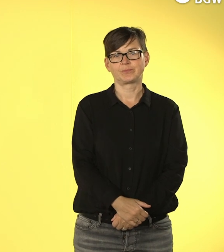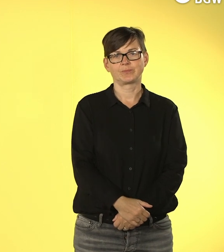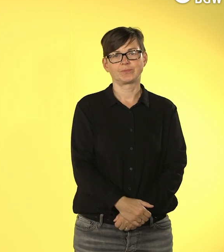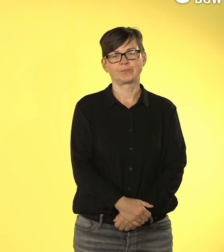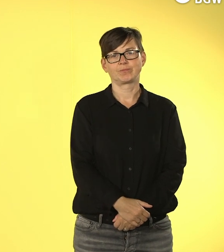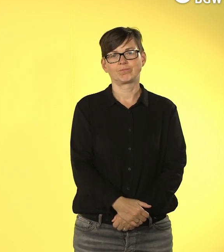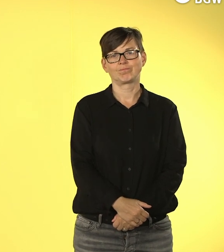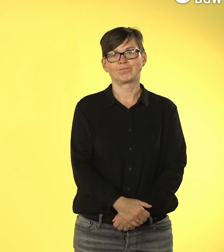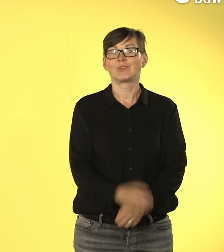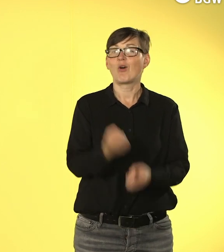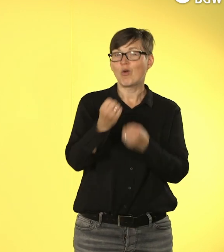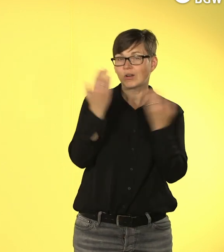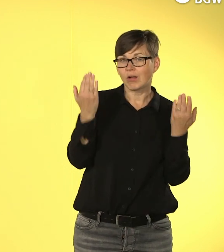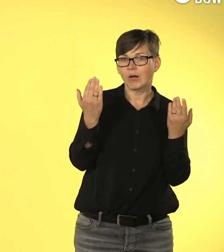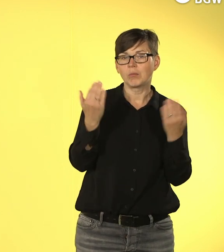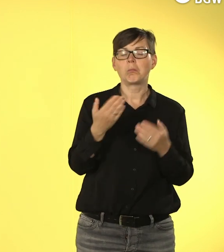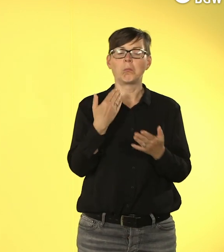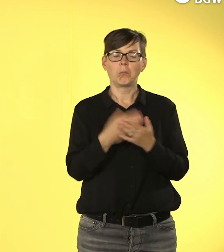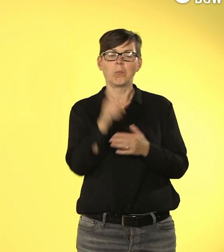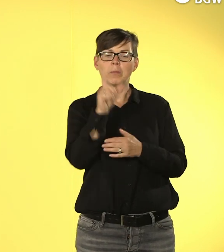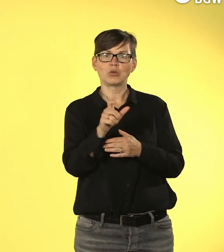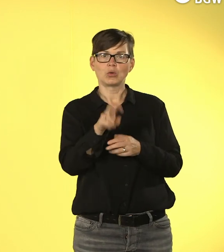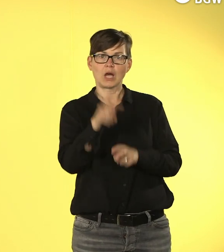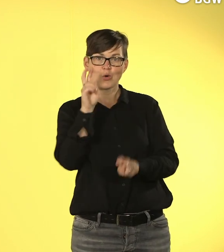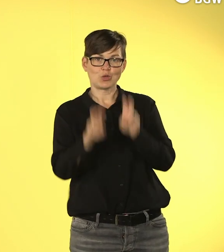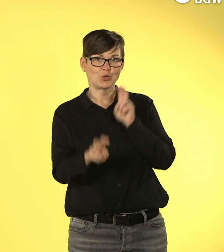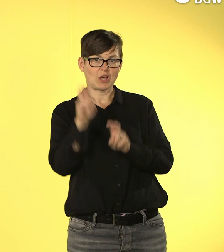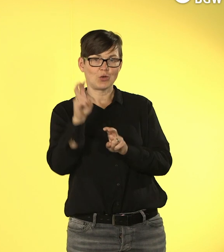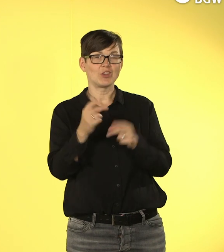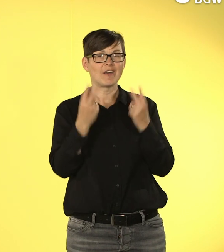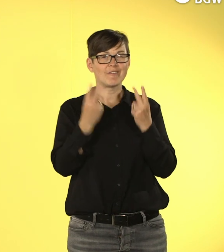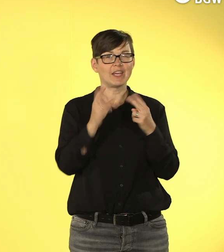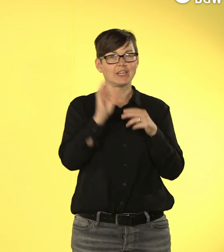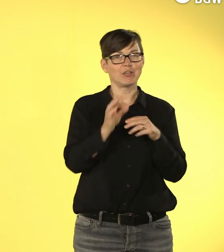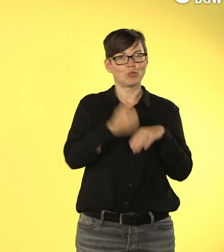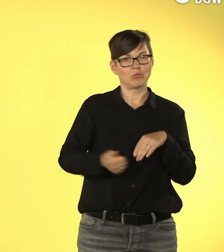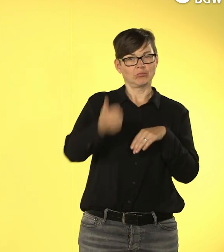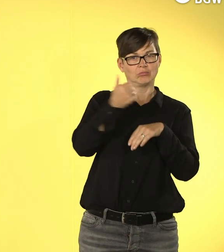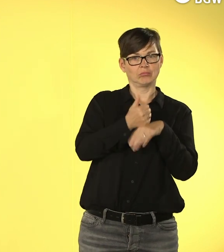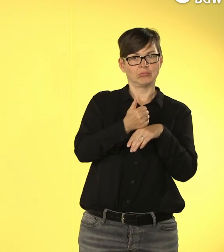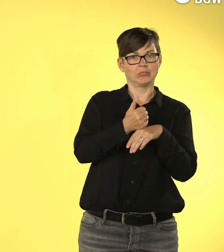Die nehmen auch ... Darauf müsst ihr bitte achten als Führungskräfte: